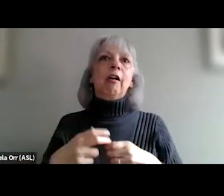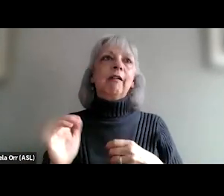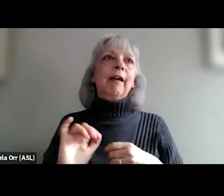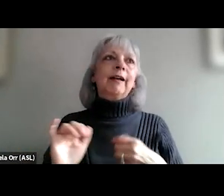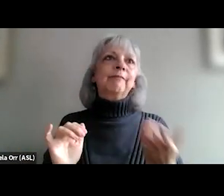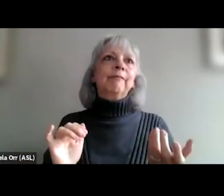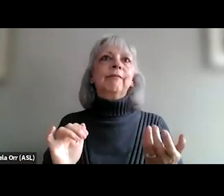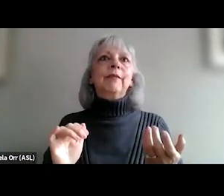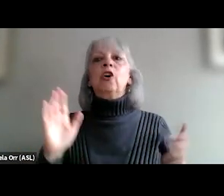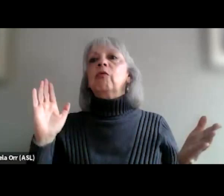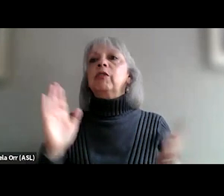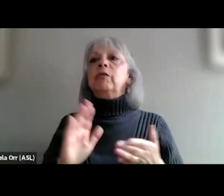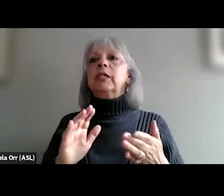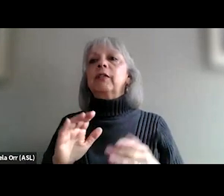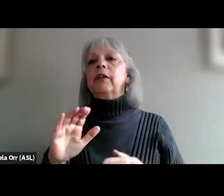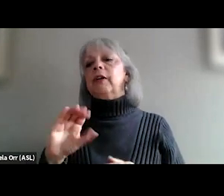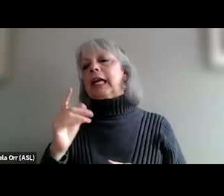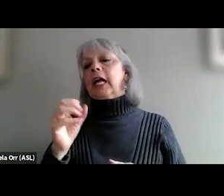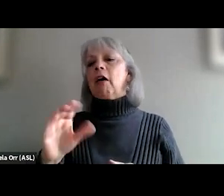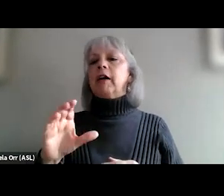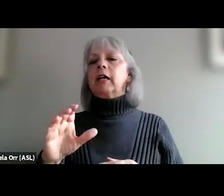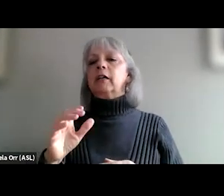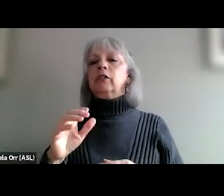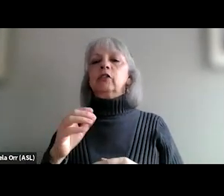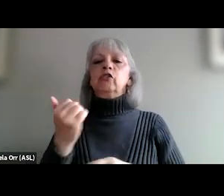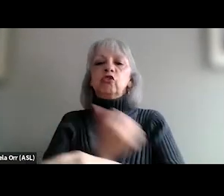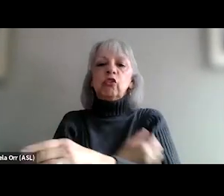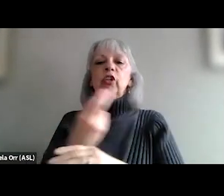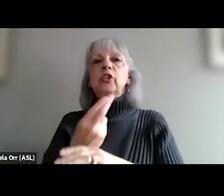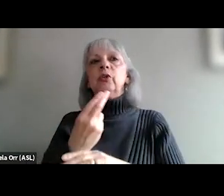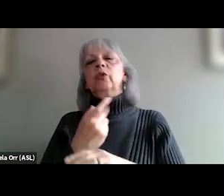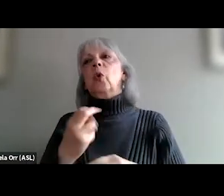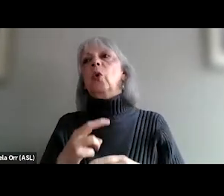como disminuir su uso caótico de sustancias o tener éxito en el tratamiento.